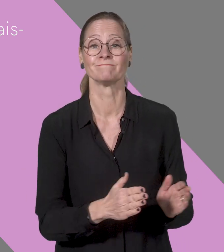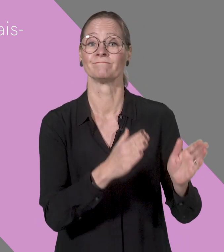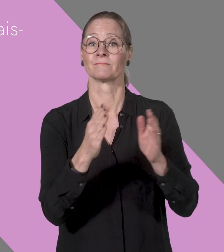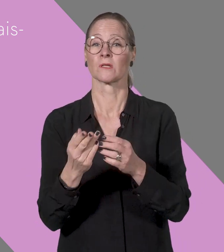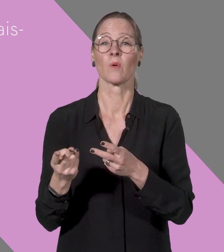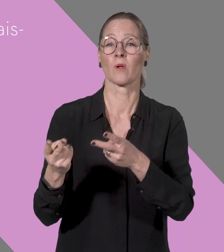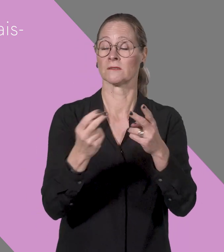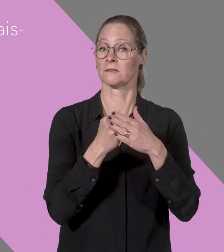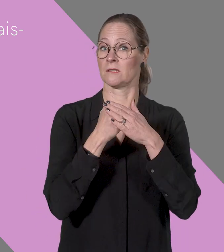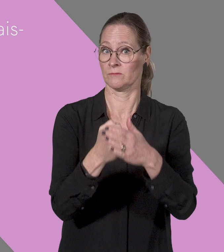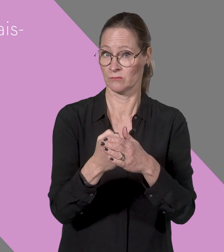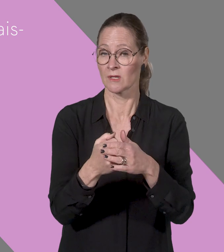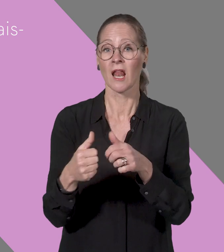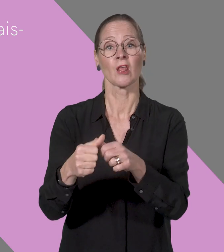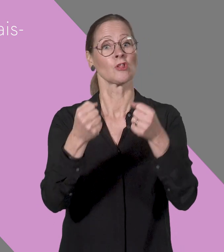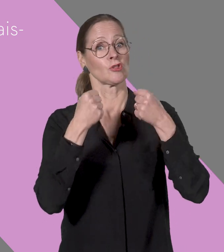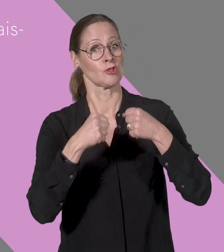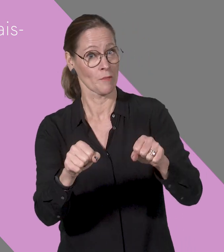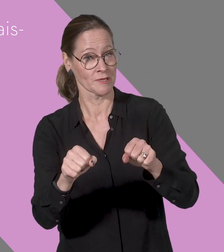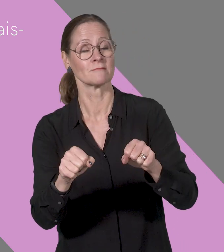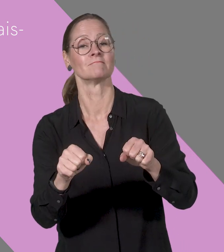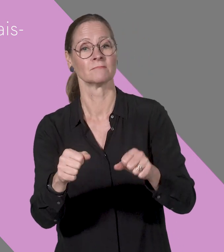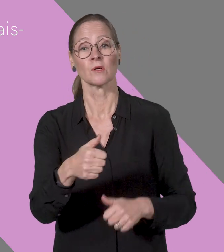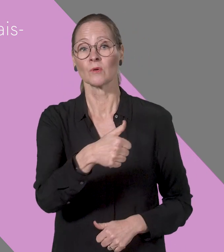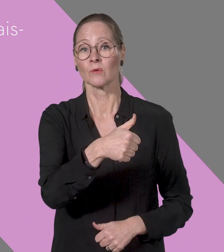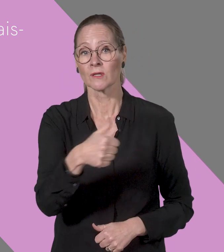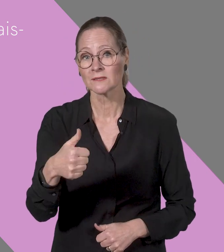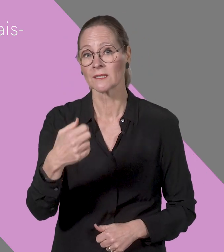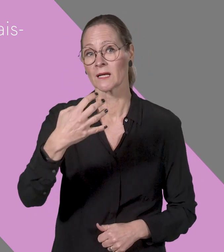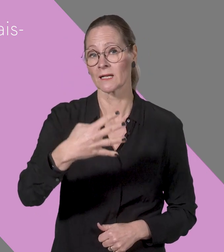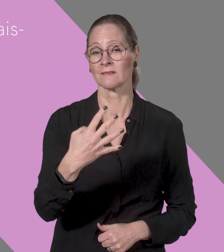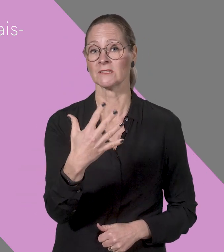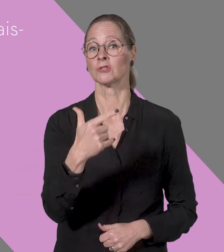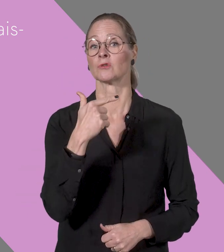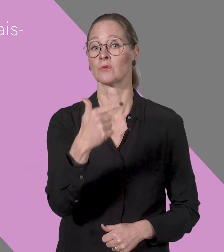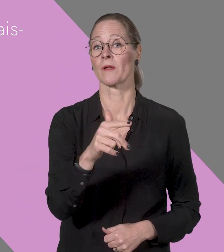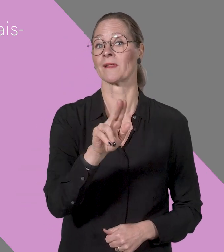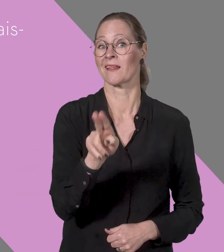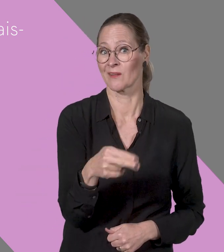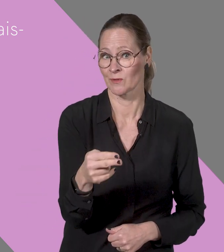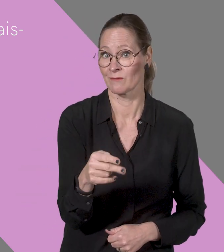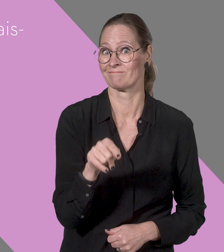Yleisavustus liiton toimintaan on 945 000 €, -